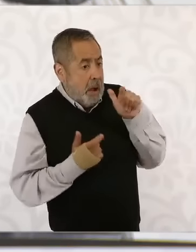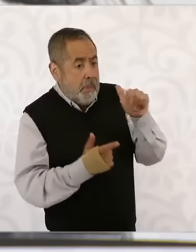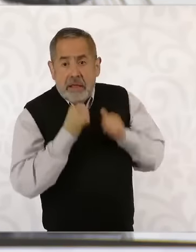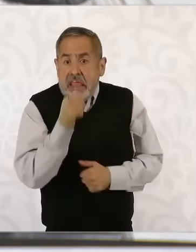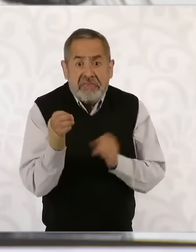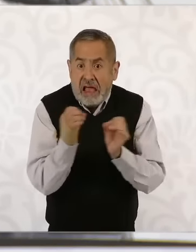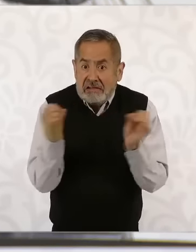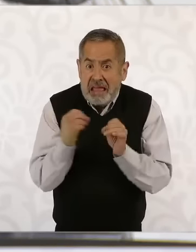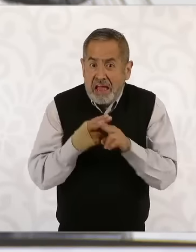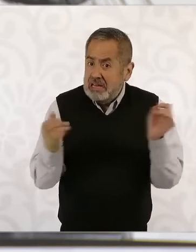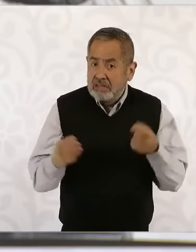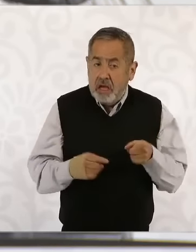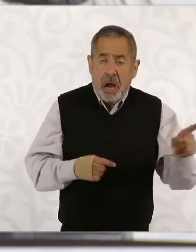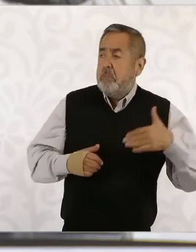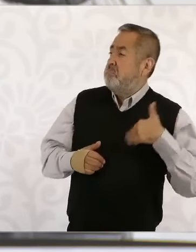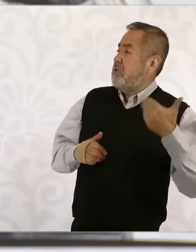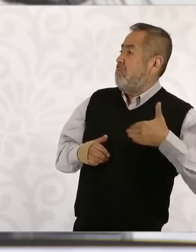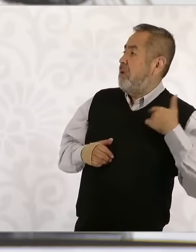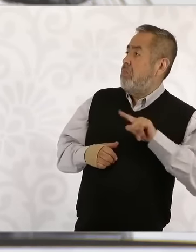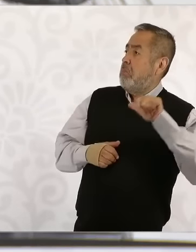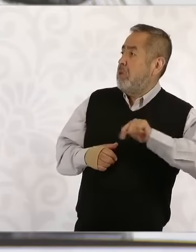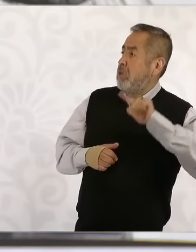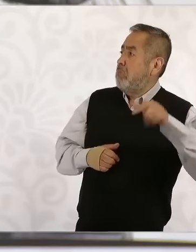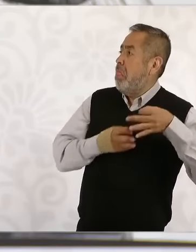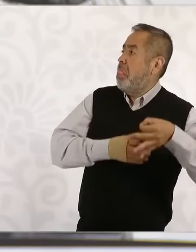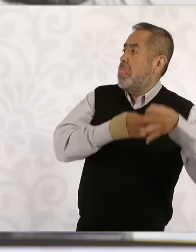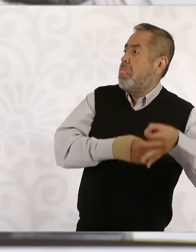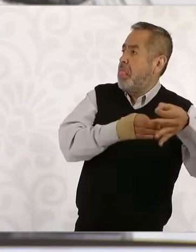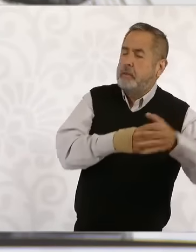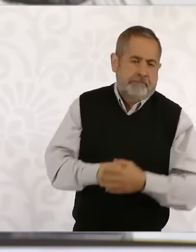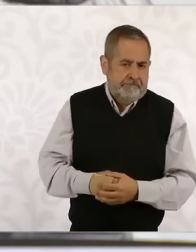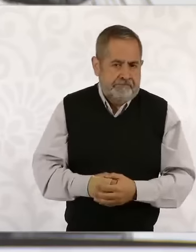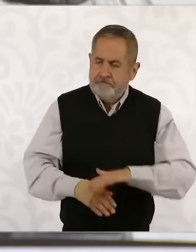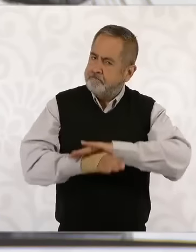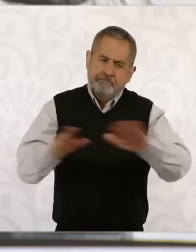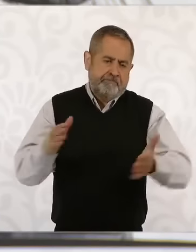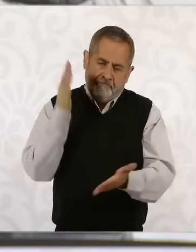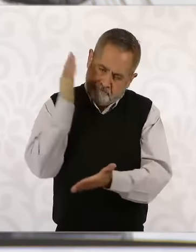¿qué se aprobó en la ley de amparo? Que a partir de que entre en vigor, una vez que hay un crédito